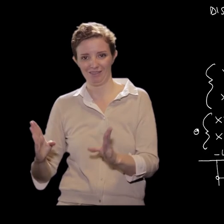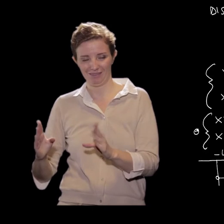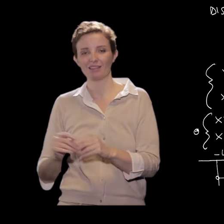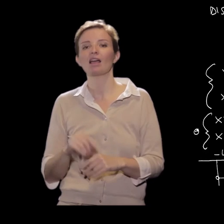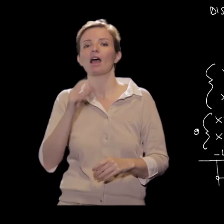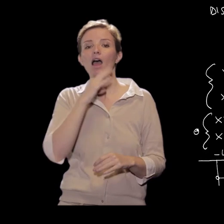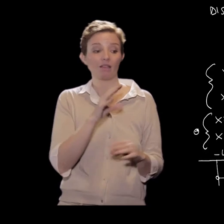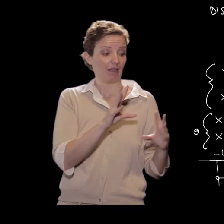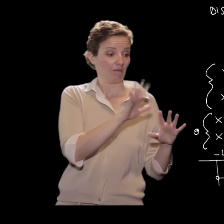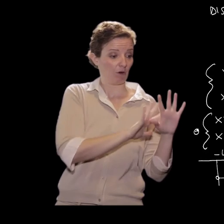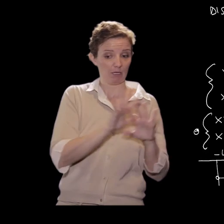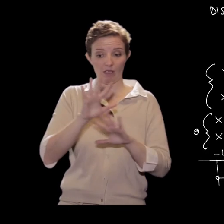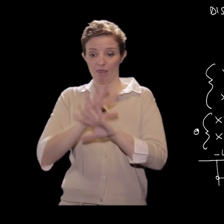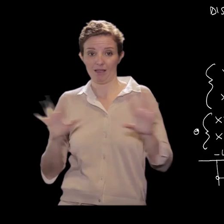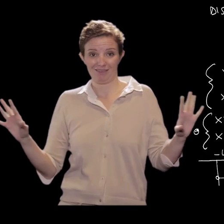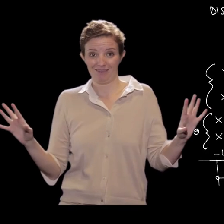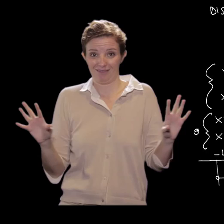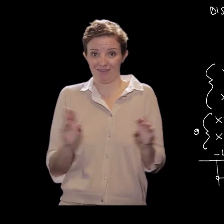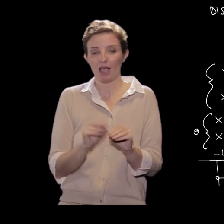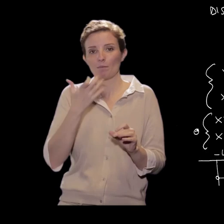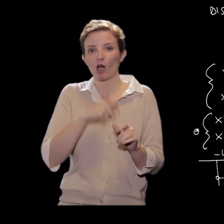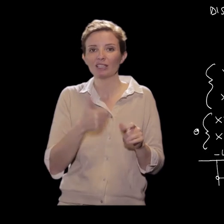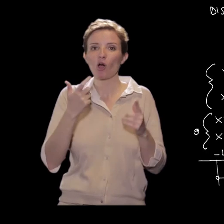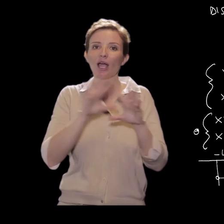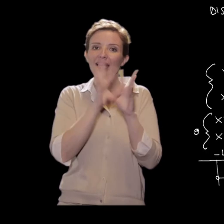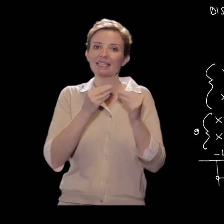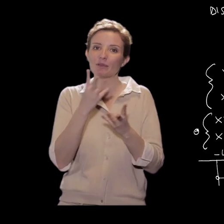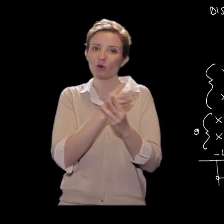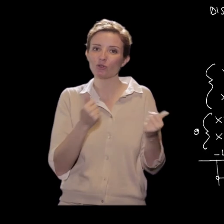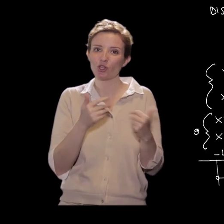perché gli insieme delle soluzioni dei due sistemi devono essere uniti,